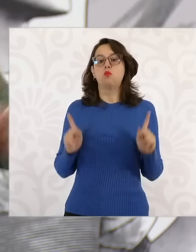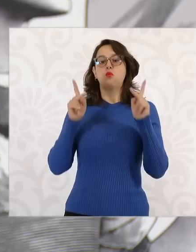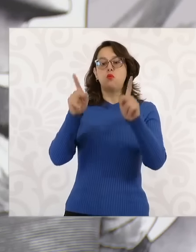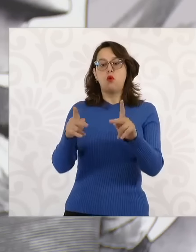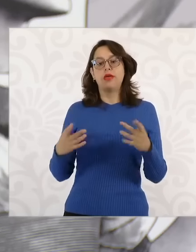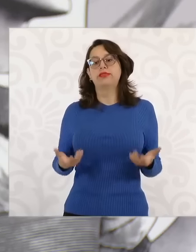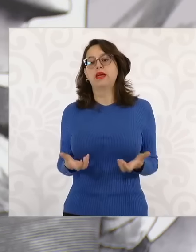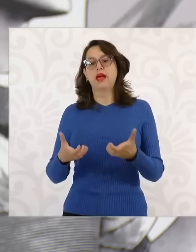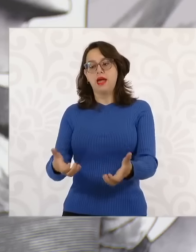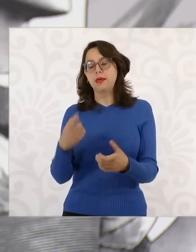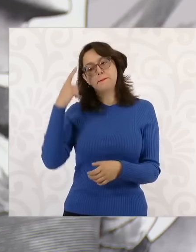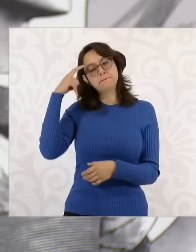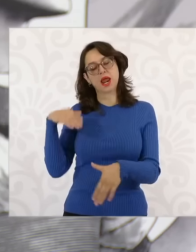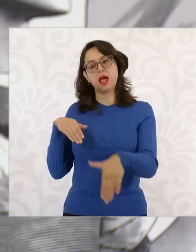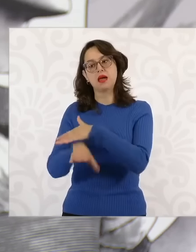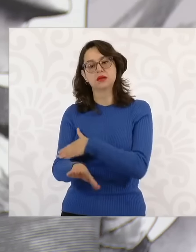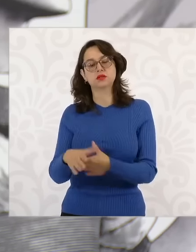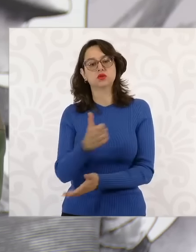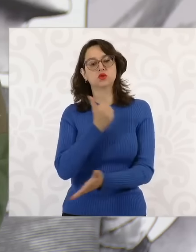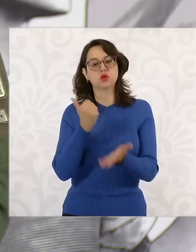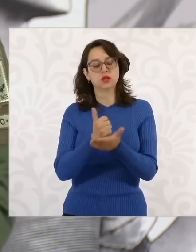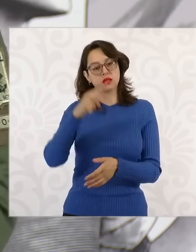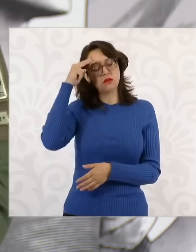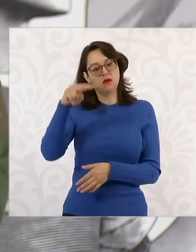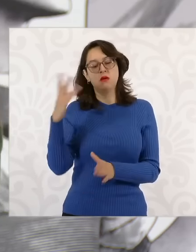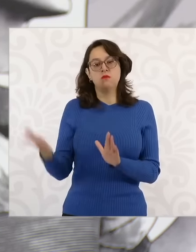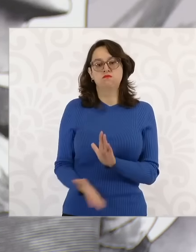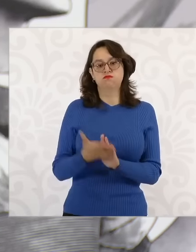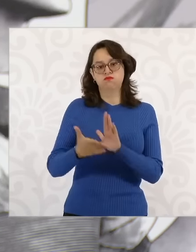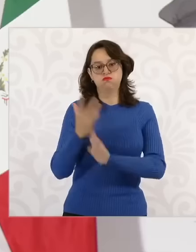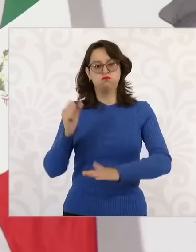de Querétaro. Estamos realizando muchos cortes y construcción de cimentaciones y vialidades.